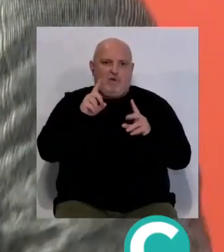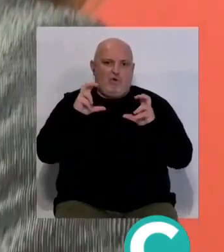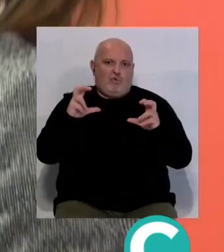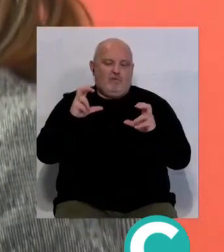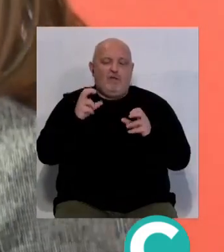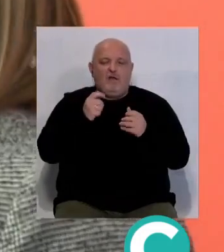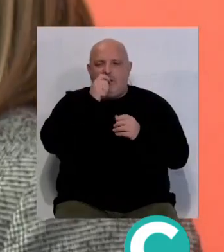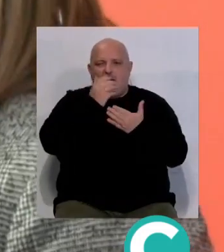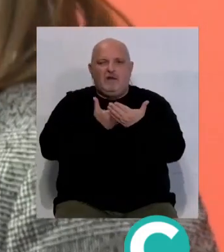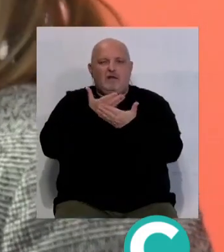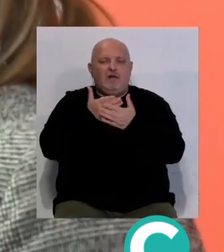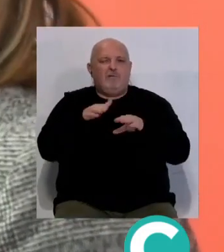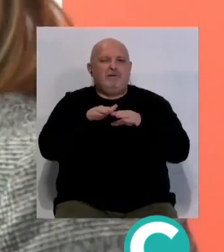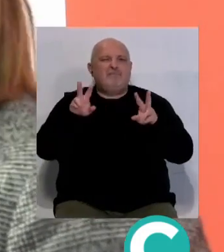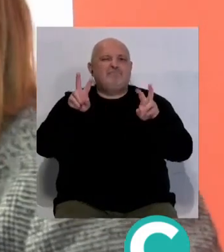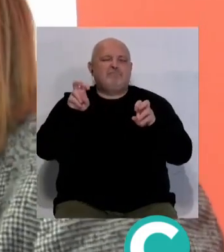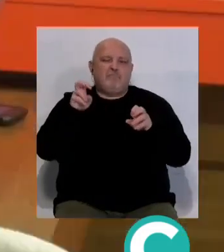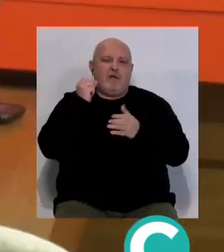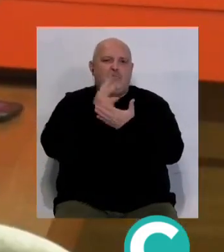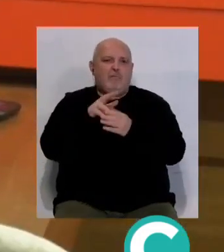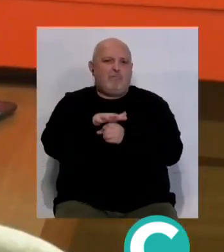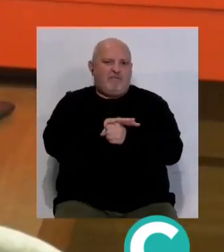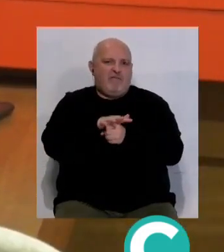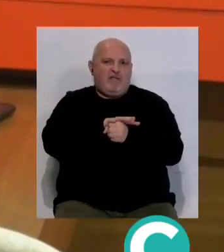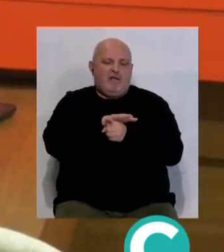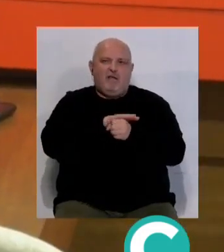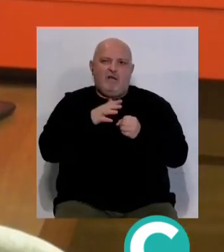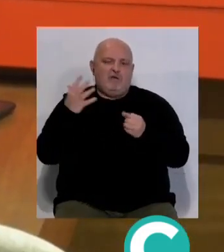pondrán sobre la mesa lo que consideran un reto provincial que precisa de un gran acuerdo fue el